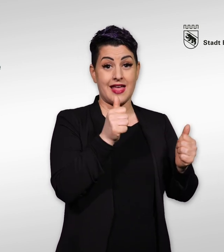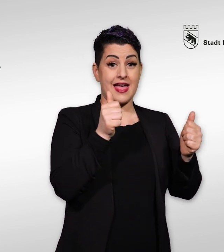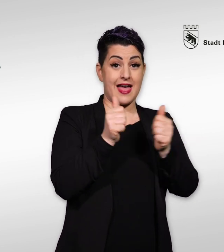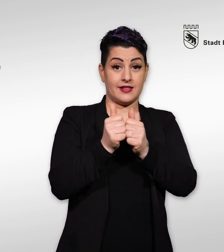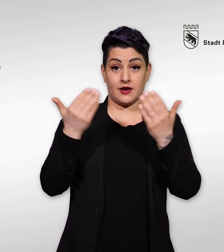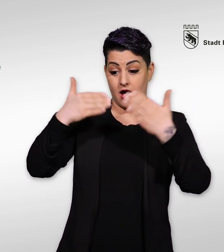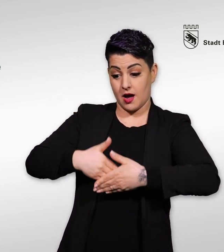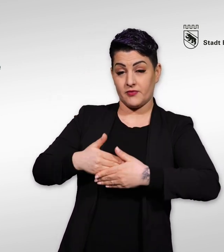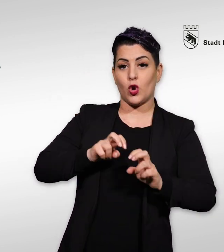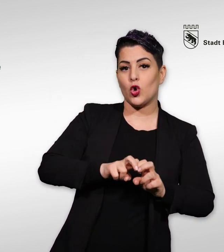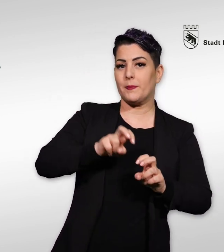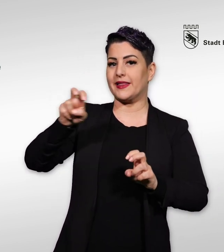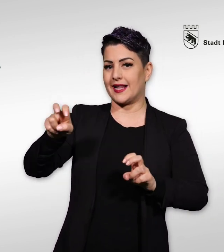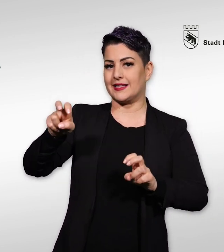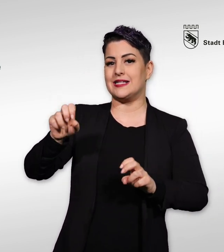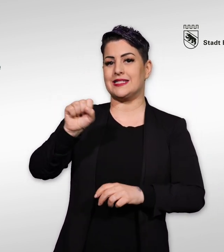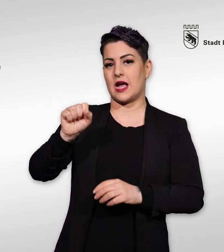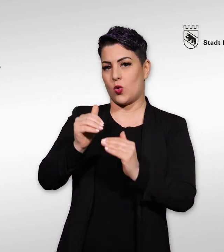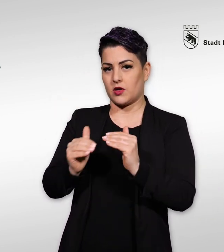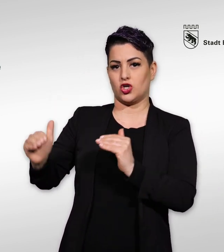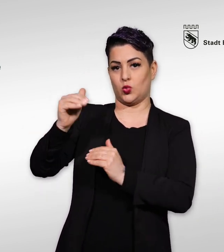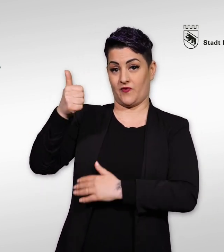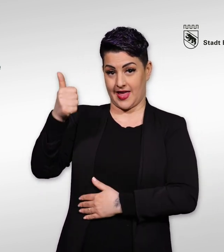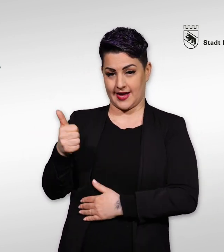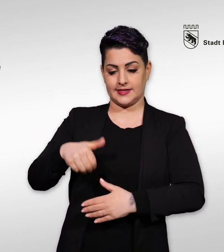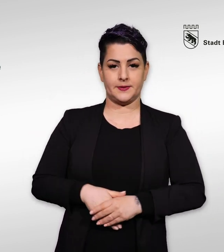• Elternabend zum Übertritt in die Sekundarstufe 1